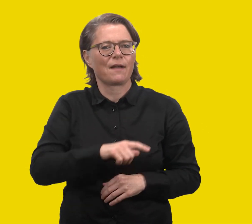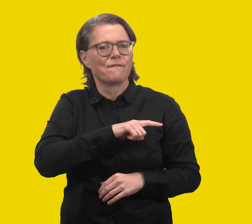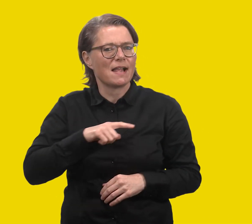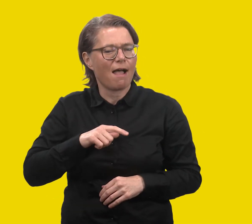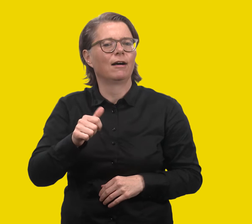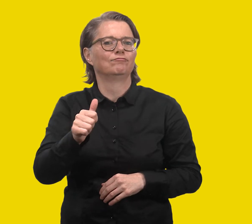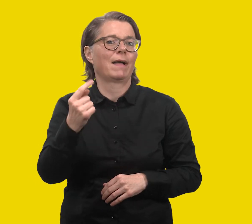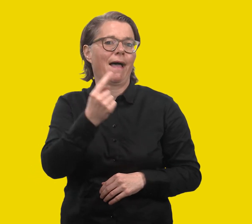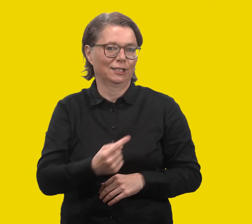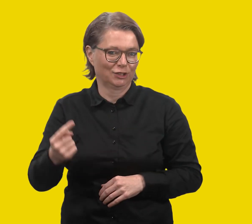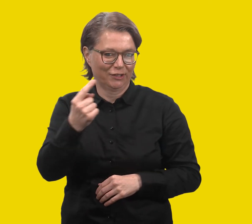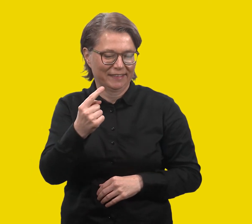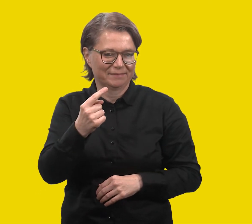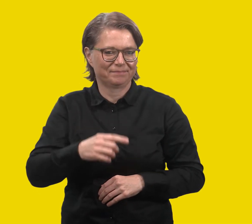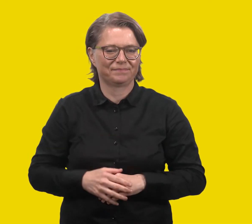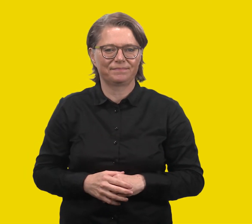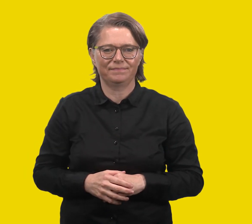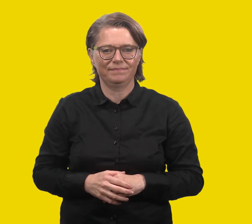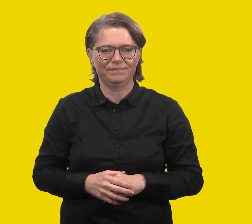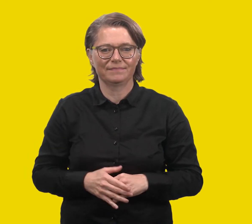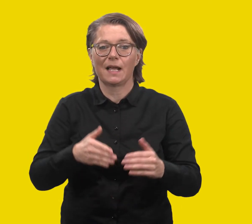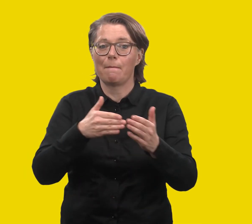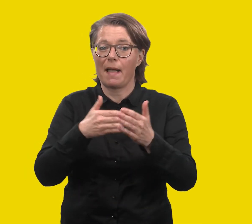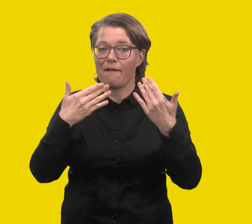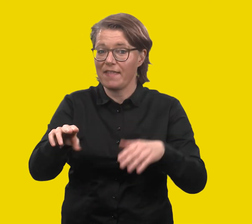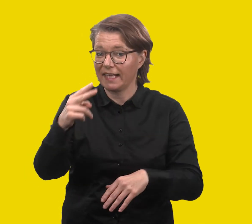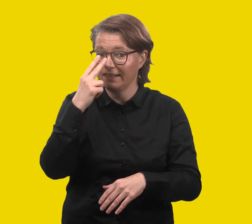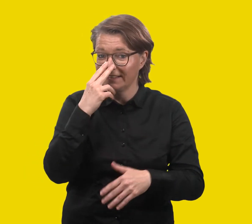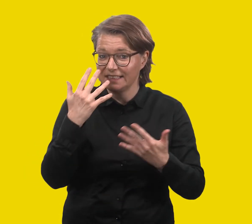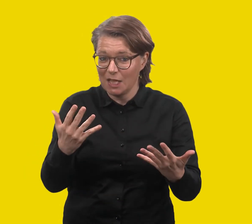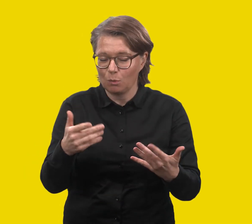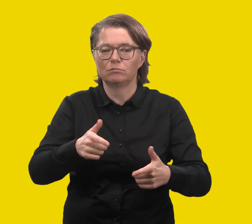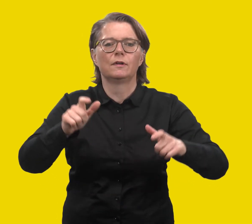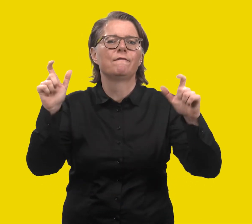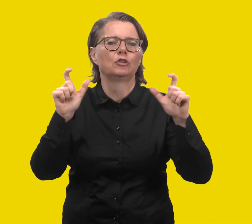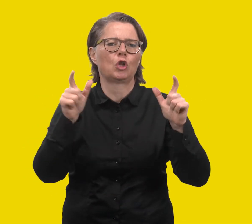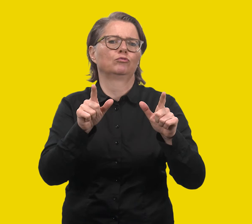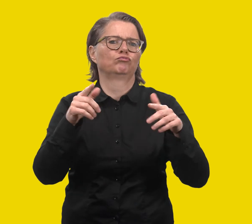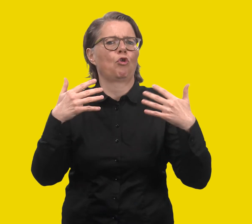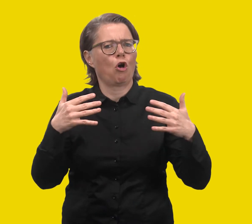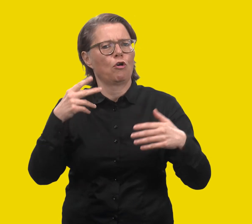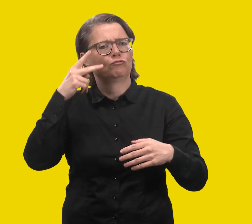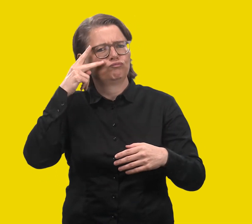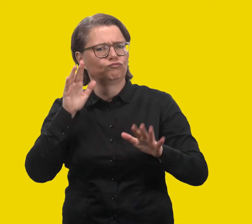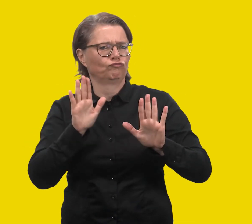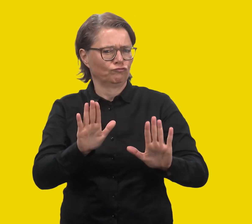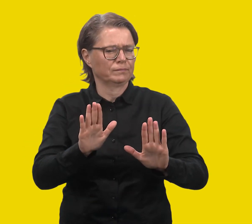Dauer? ca. 1 Stunde Barrierefreiheit? Die Veranstaltung ist relaxt